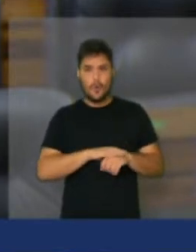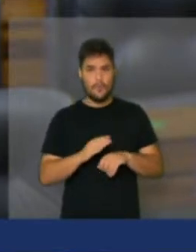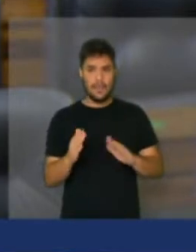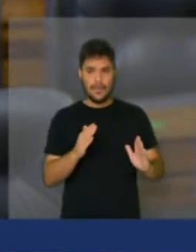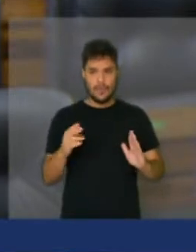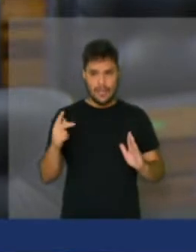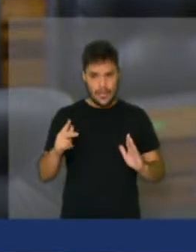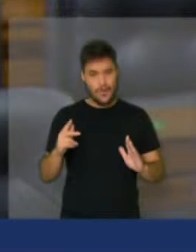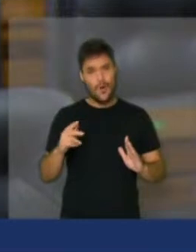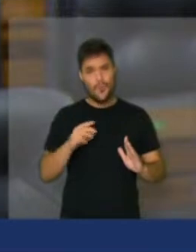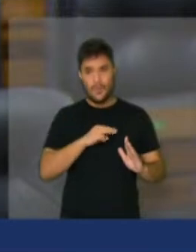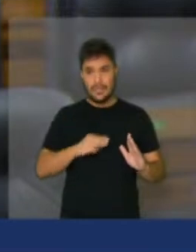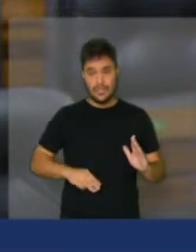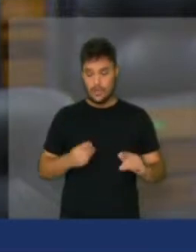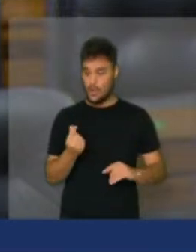AUMENTO DE 40% E QUE... AS